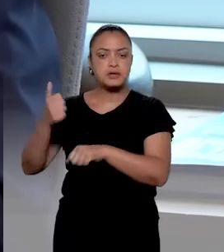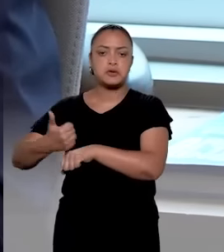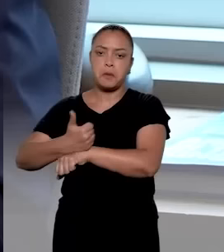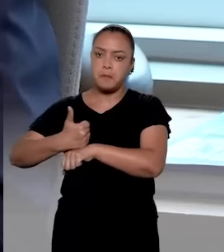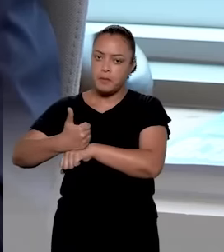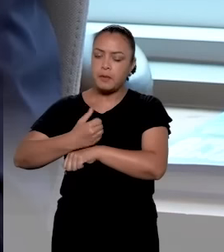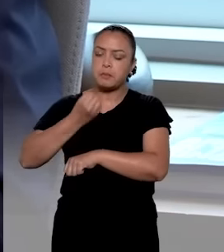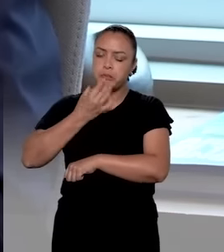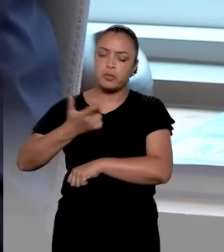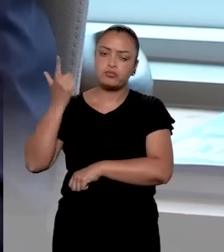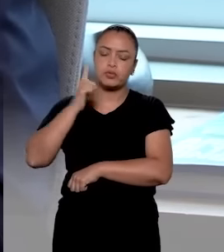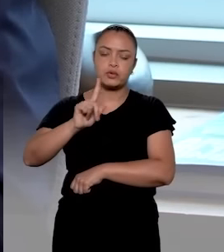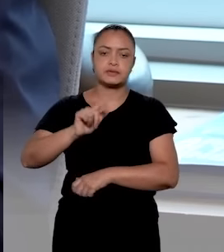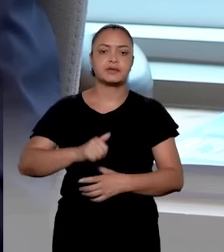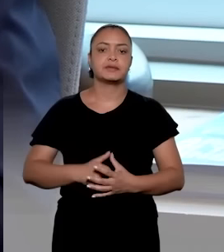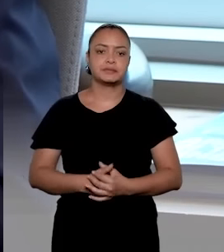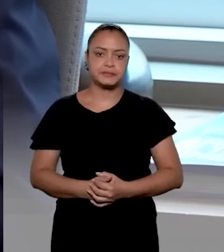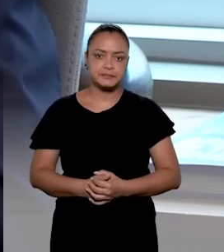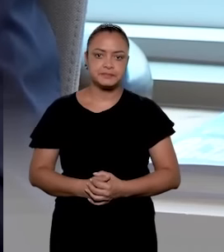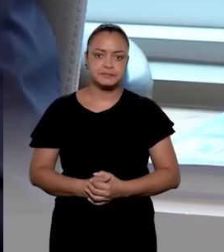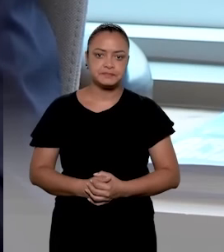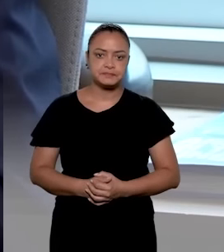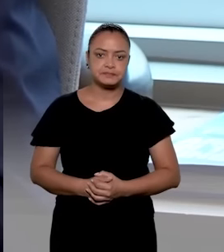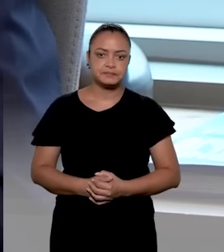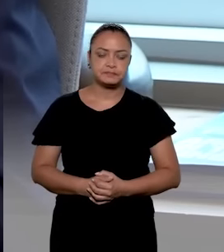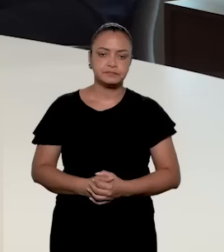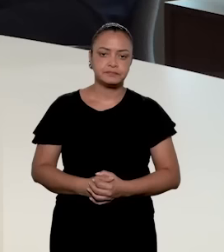com gente muito boa e tendo o Ministério de Agricultura, conseguimos fazer.